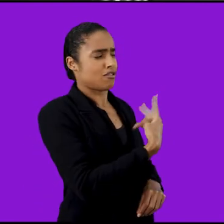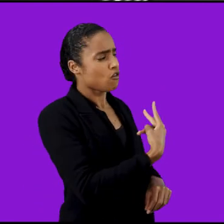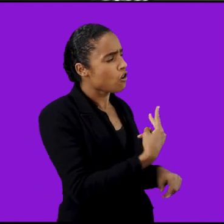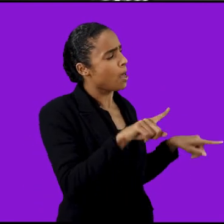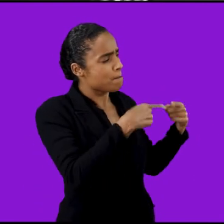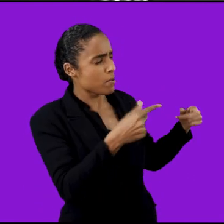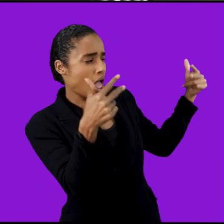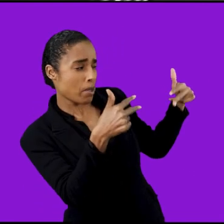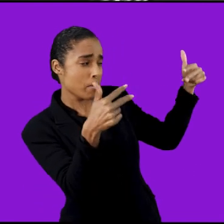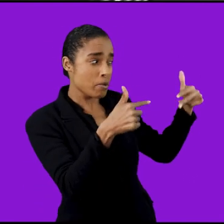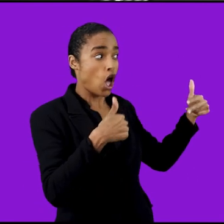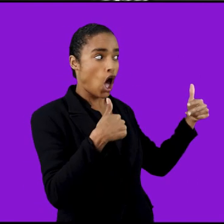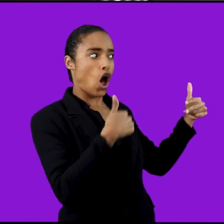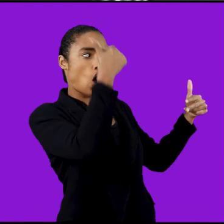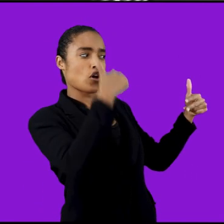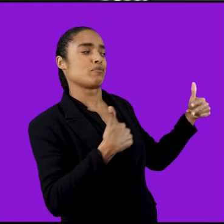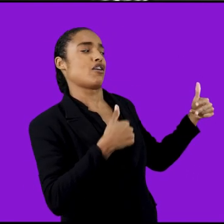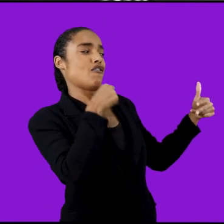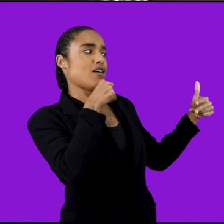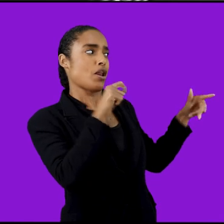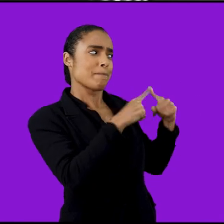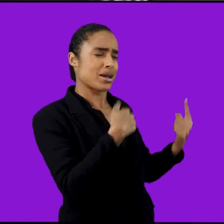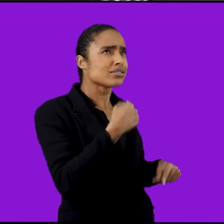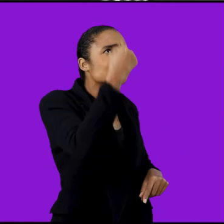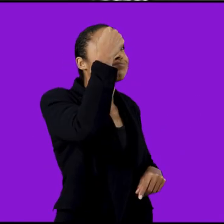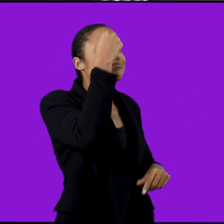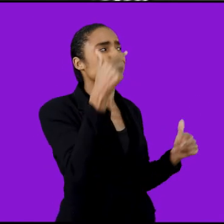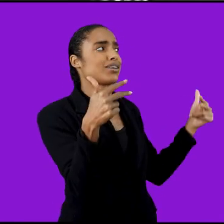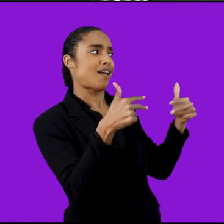música, vamo fazer uns rap, aí. Que o tiozinho aqui ainda tem rap pra fazer”. Aí ele pois